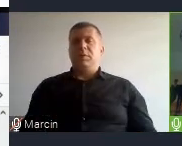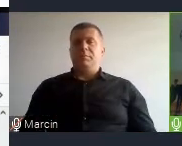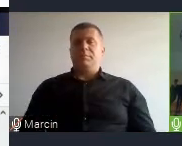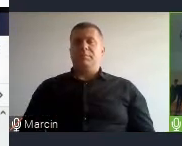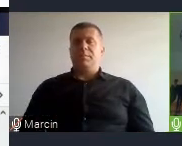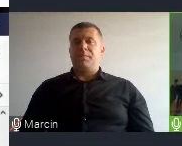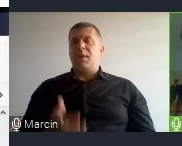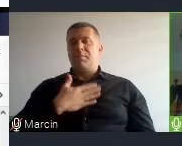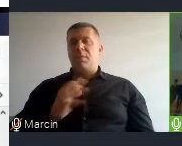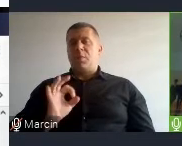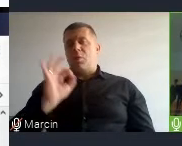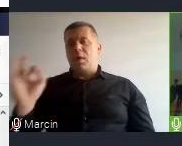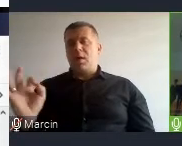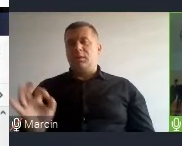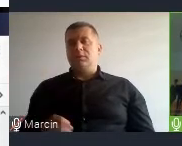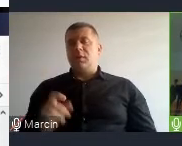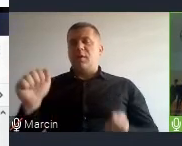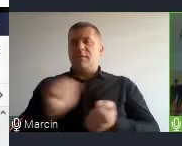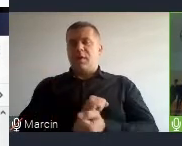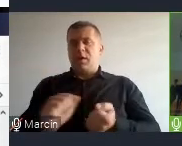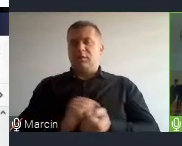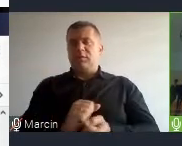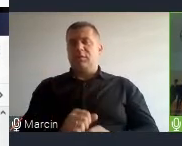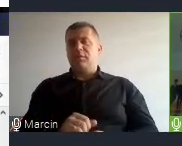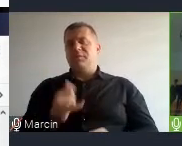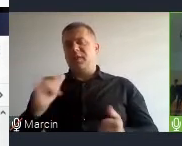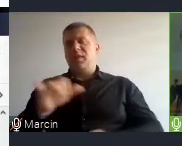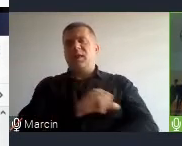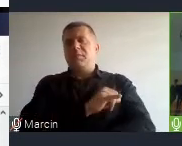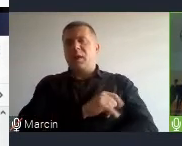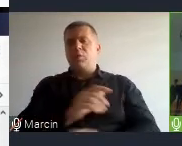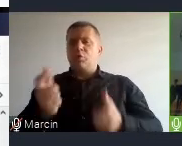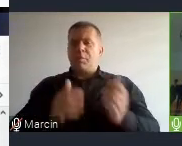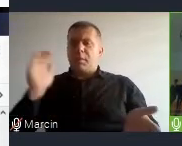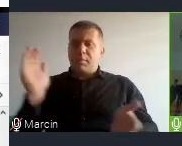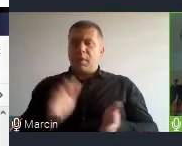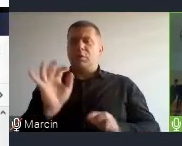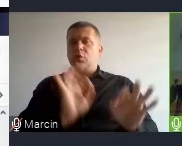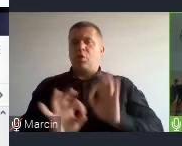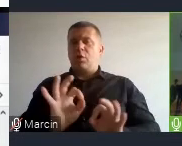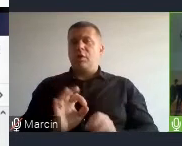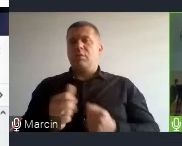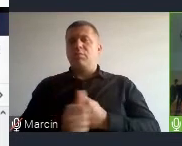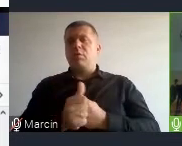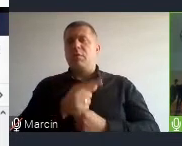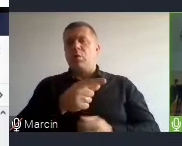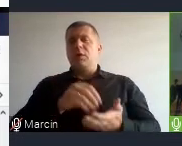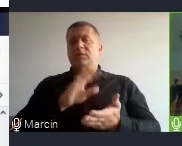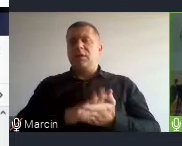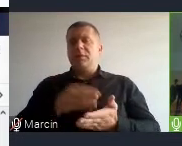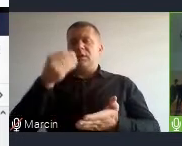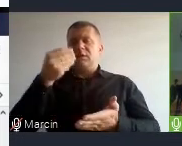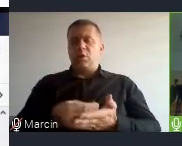Miałem okazję walczyć w imieniu Beneficjenta o zmniejszenie korekty, ponieważ zapisał, że zakupi samochód